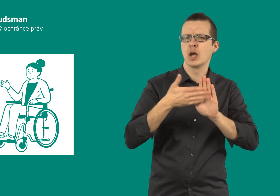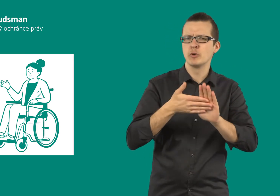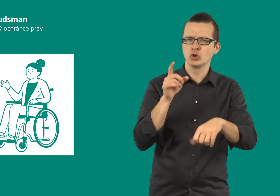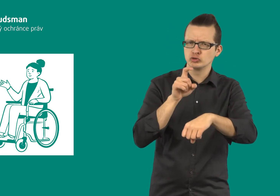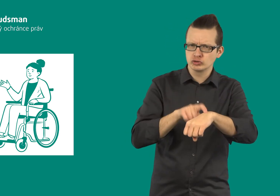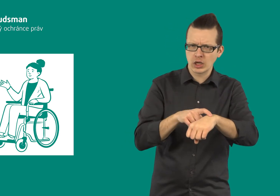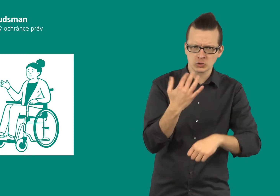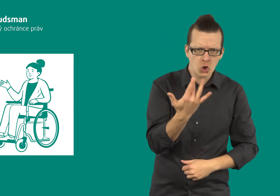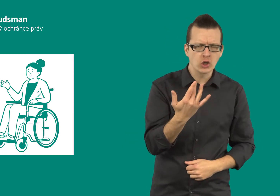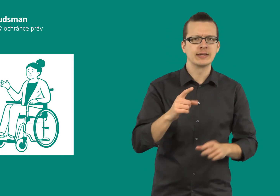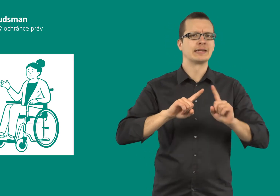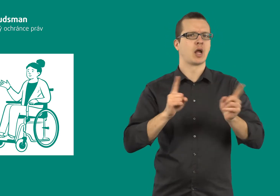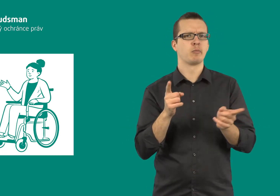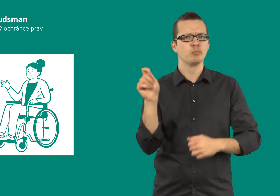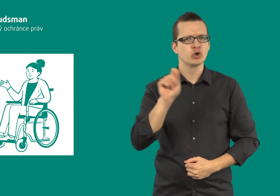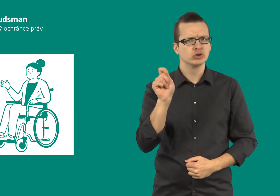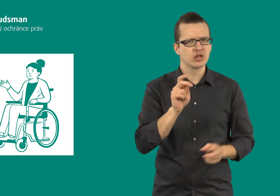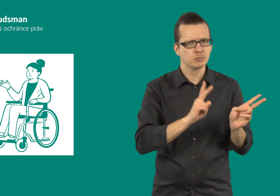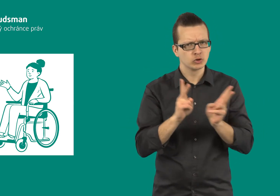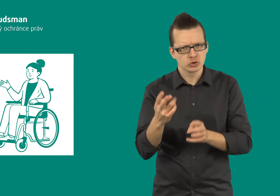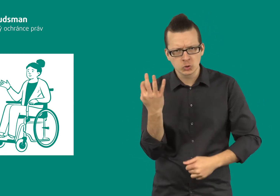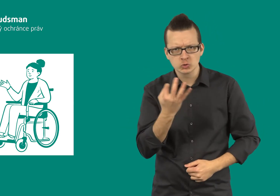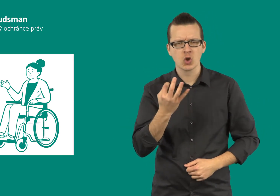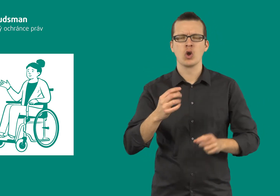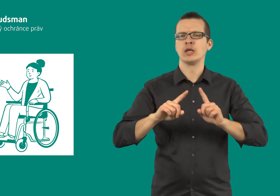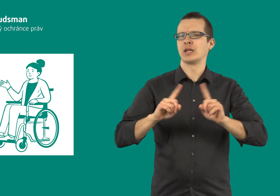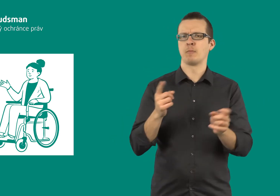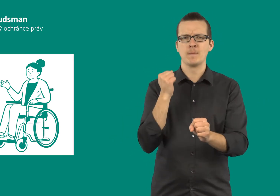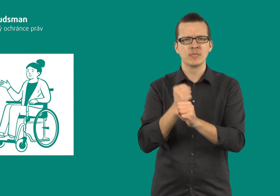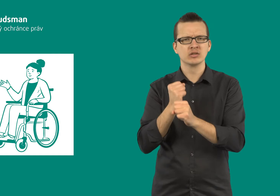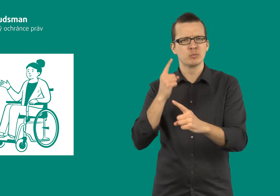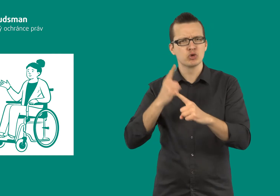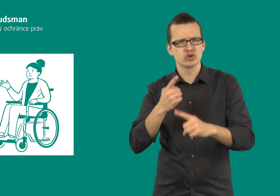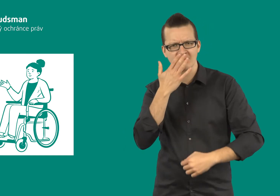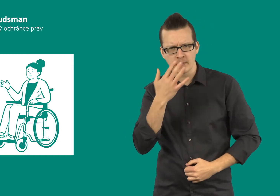Důležitější je informace o časovém rozsahu práce, možnostech přestávek a náplni práce.